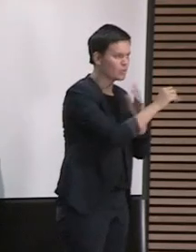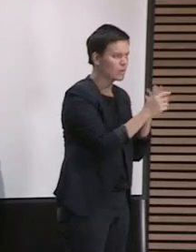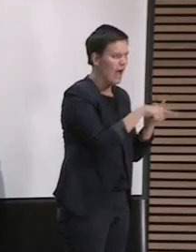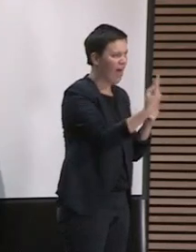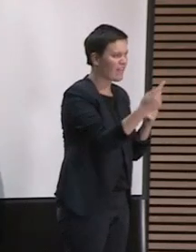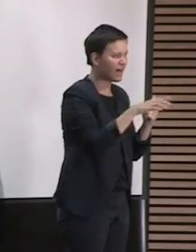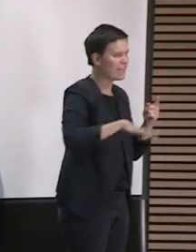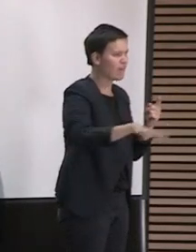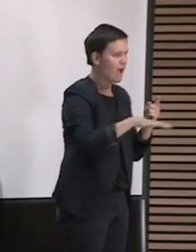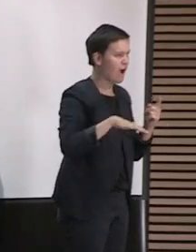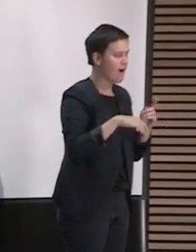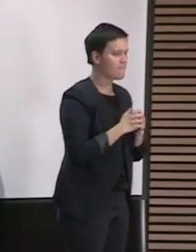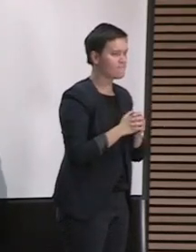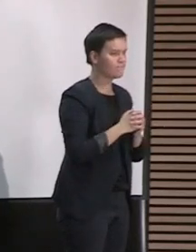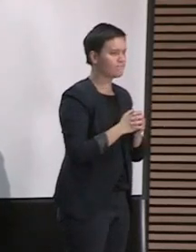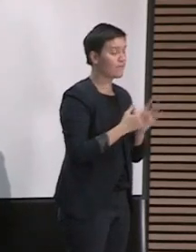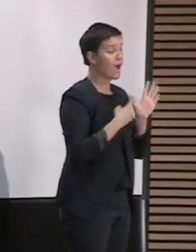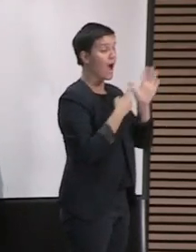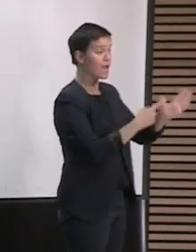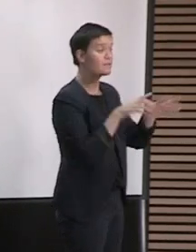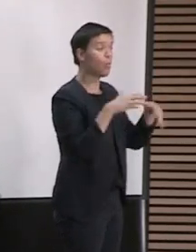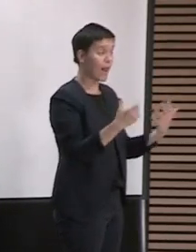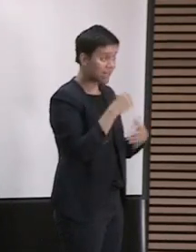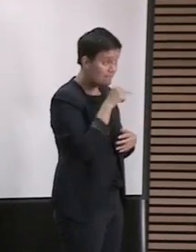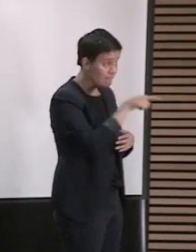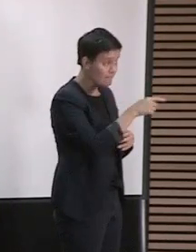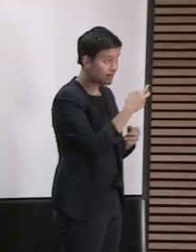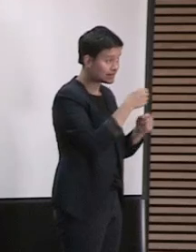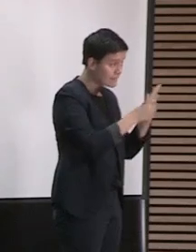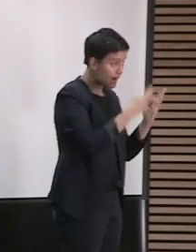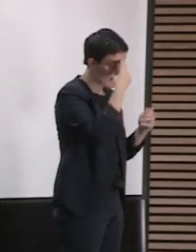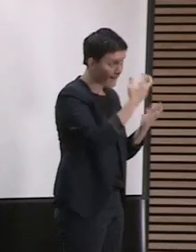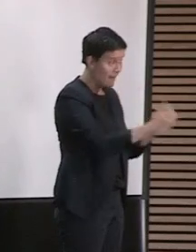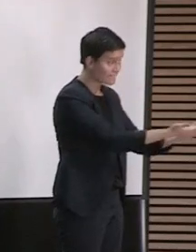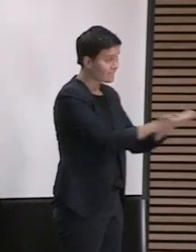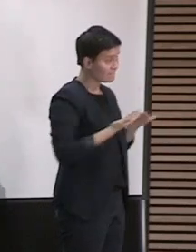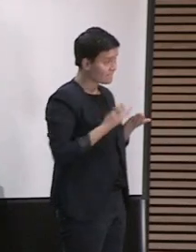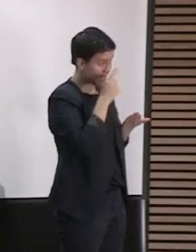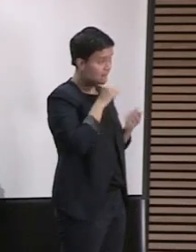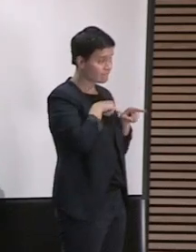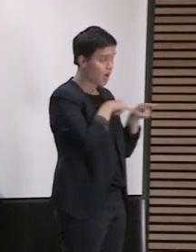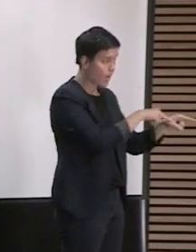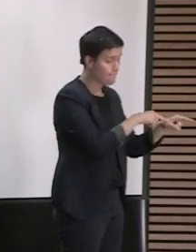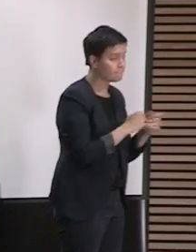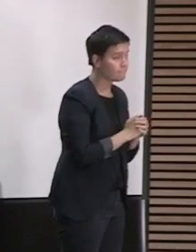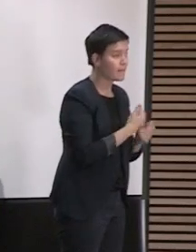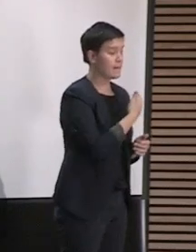aha nga tau e taea ana e koe ki nga hoatutanga o Akarana kaore i mahue ko wai e kore? CAROLINE McELNAY: Mo runga i aua mea ka